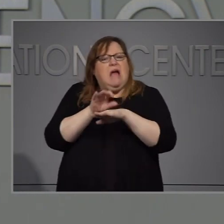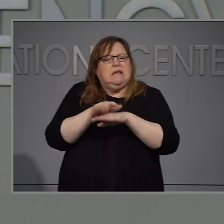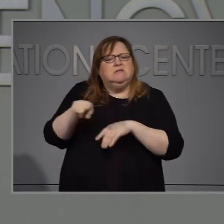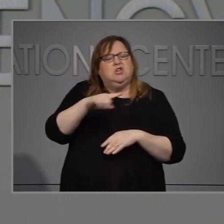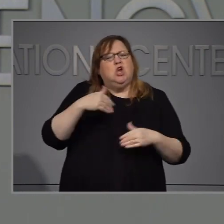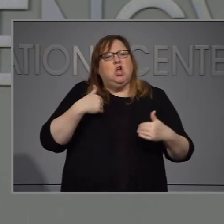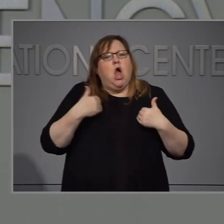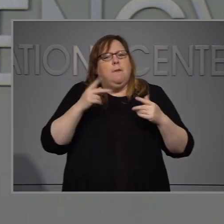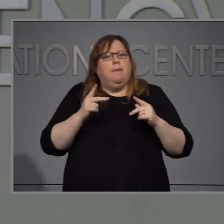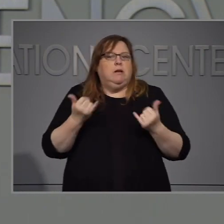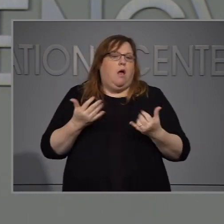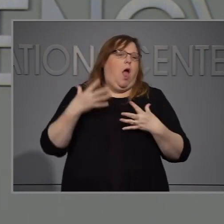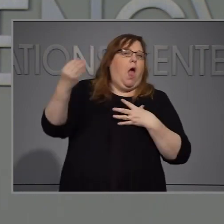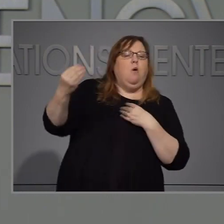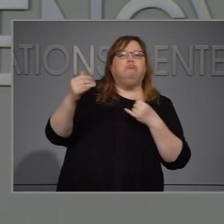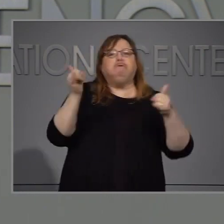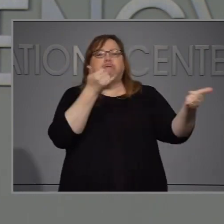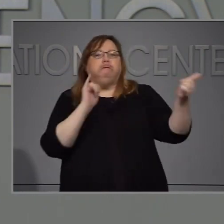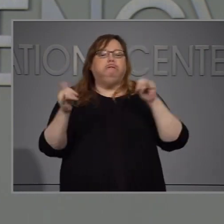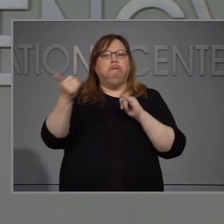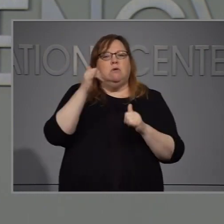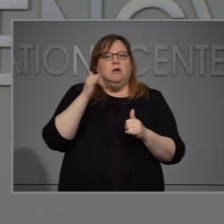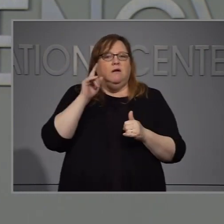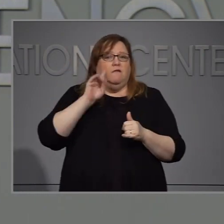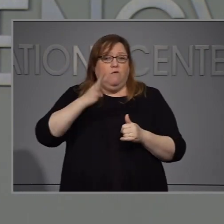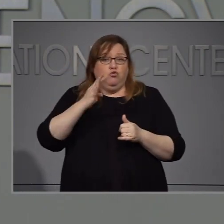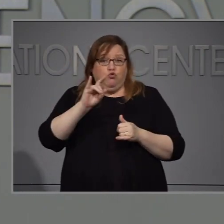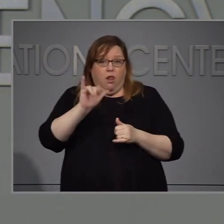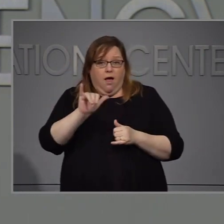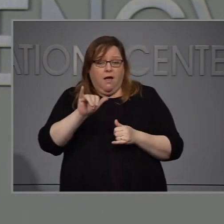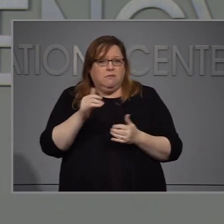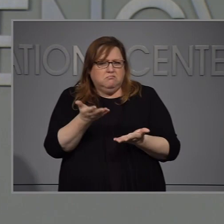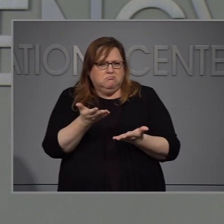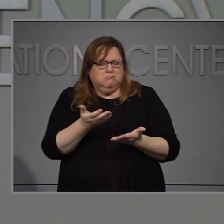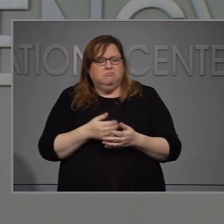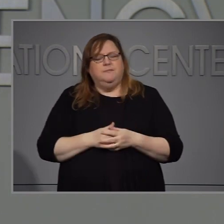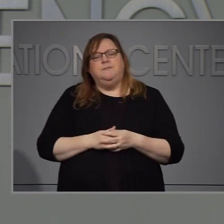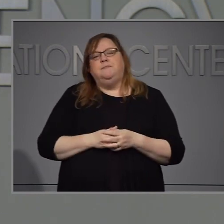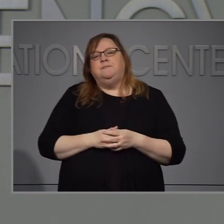sí ese puede y el día de los quedó su en fin de semana, un punto de inflexión y también